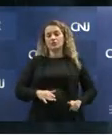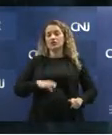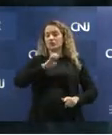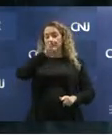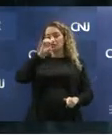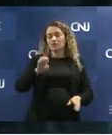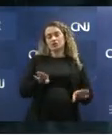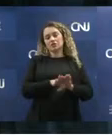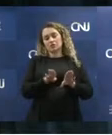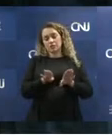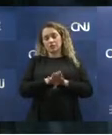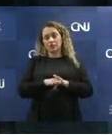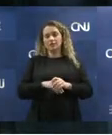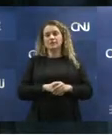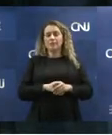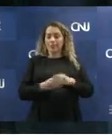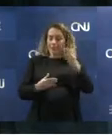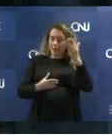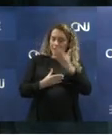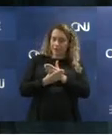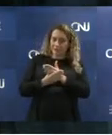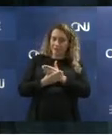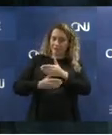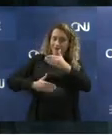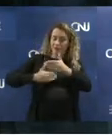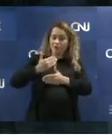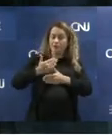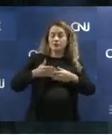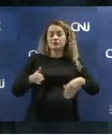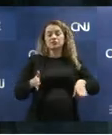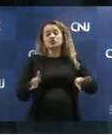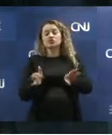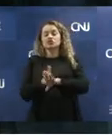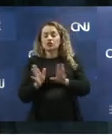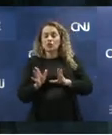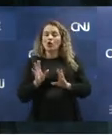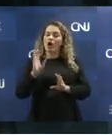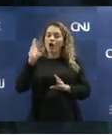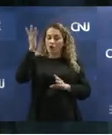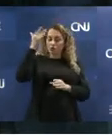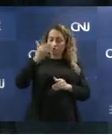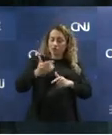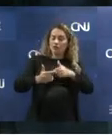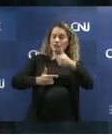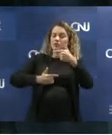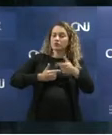o processo chegou a tramitar posteriormente e isso houve as informações do Tribunal de Justiça,